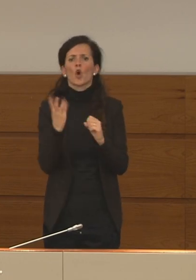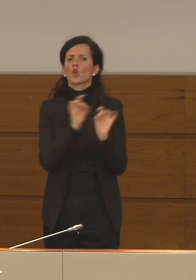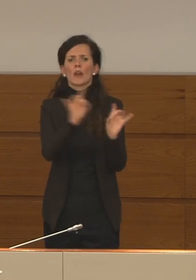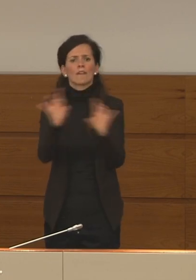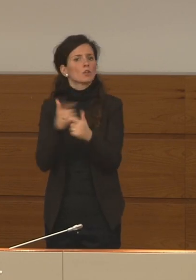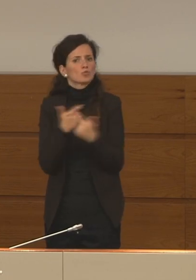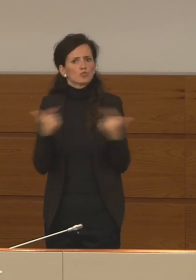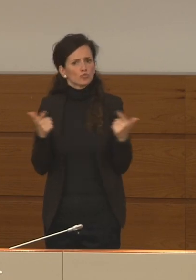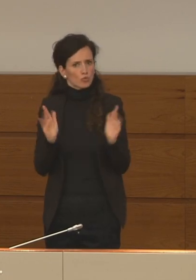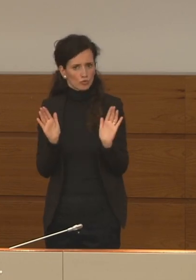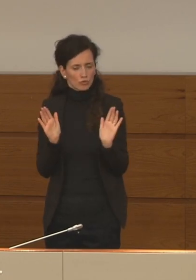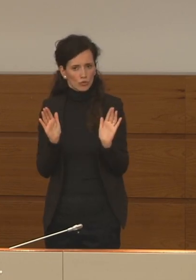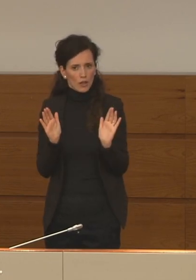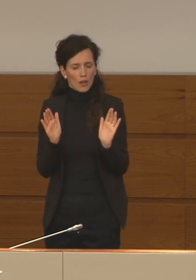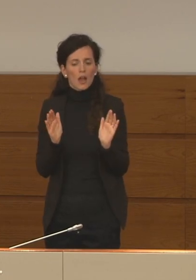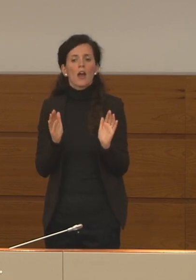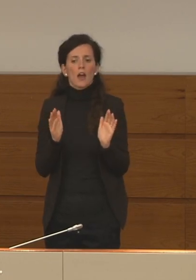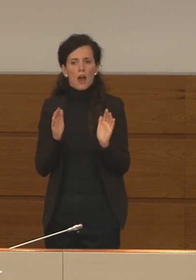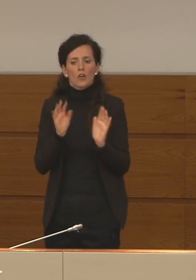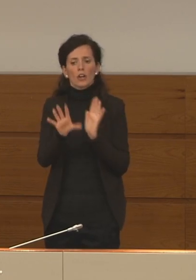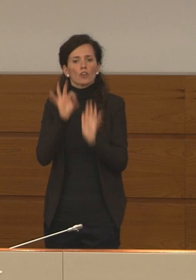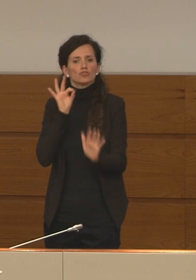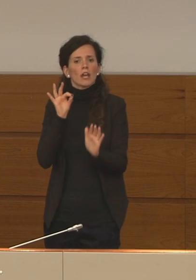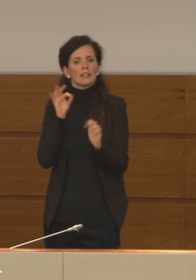perché questa è la scelta che si è fatta a livello sanitario di